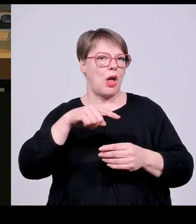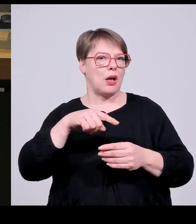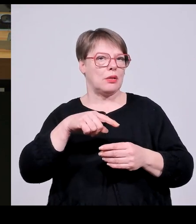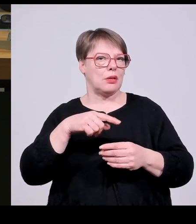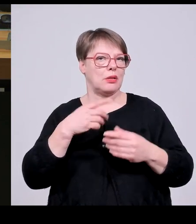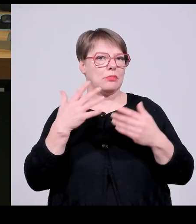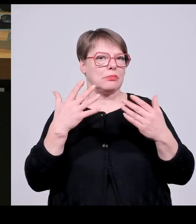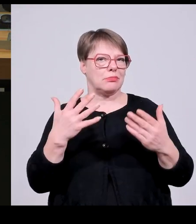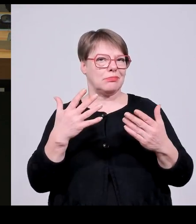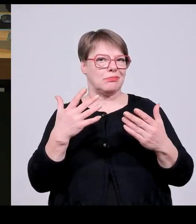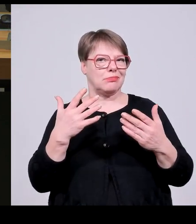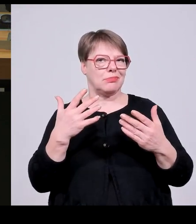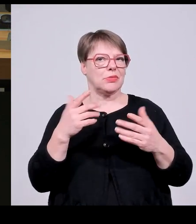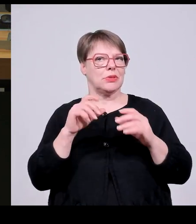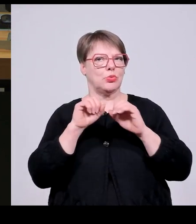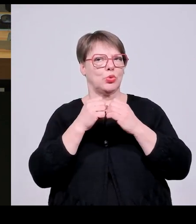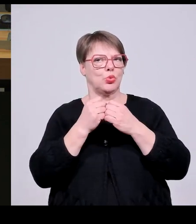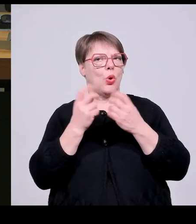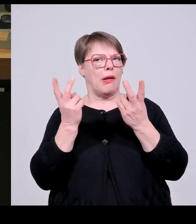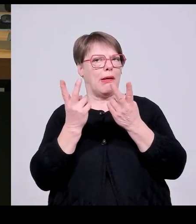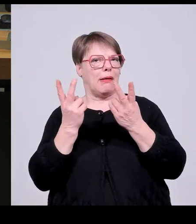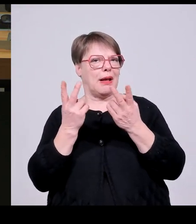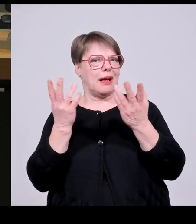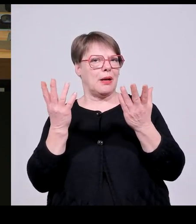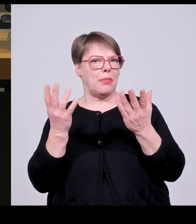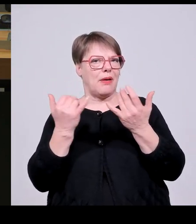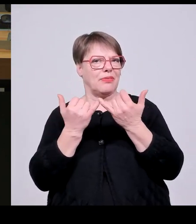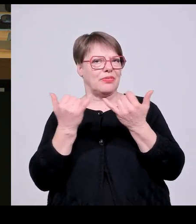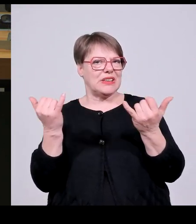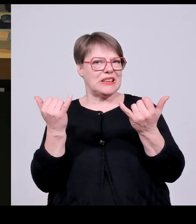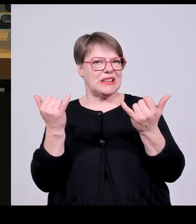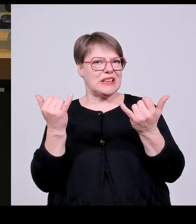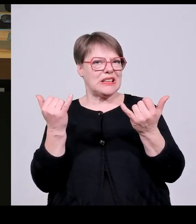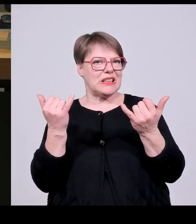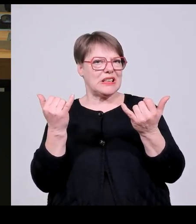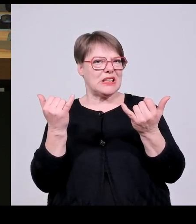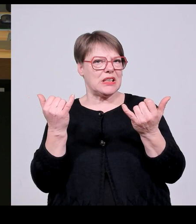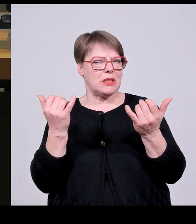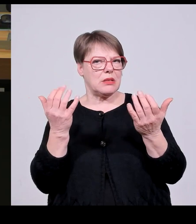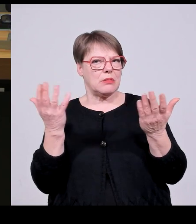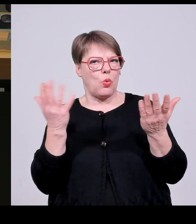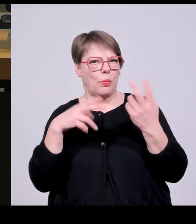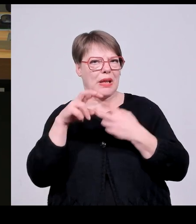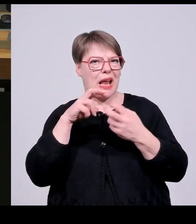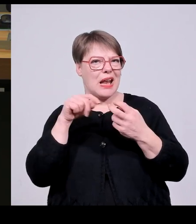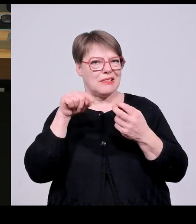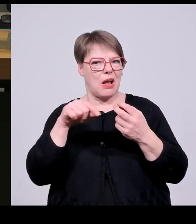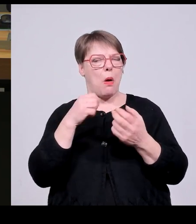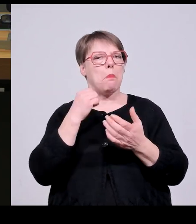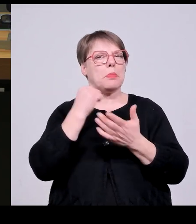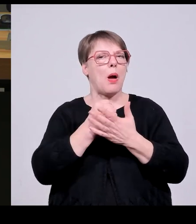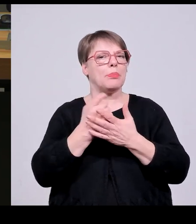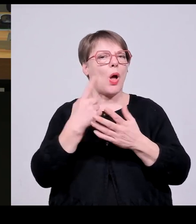sich neu wählen lassen müssen, auf die aus der neu gewählten BVV heraus und glaube, niemand kann redlich argumentieren, dass